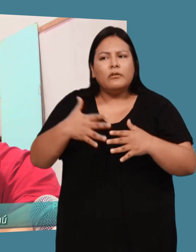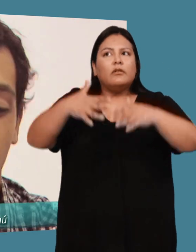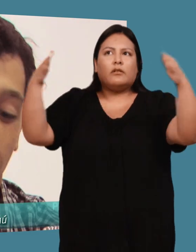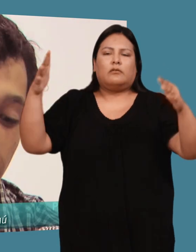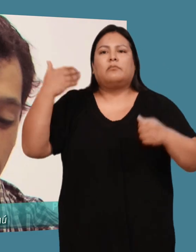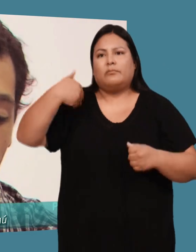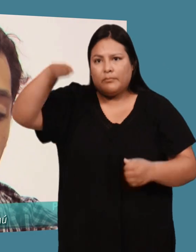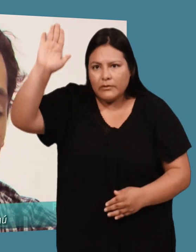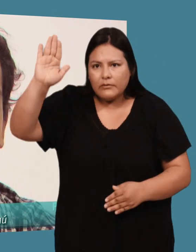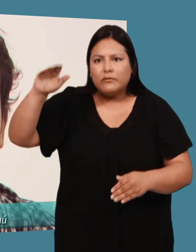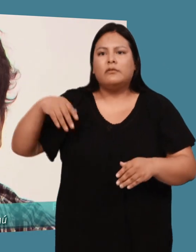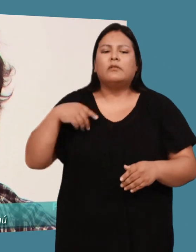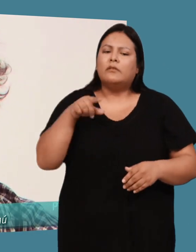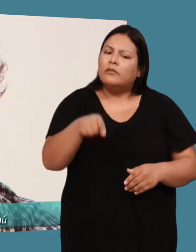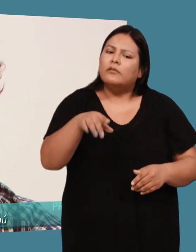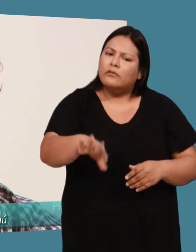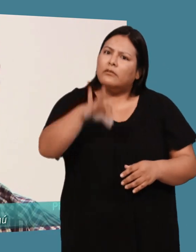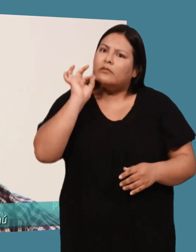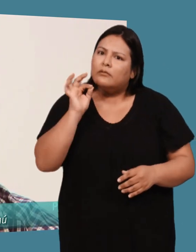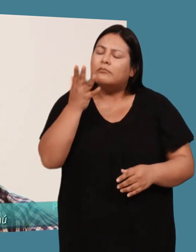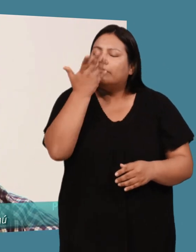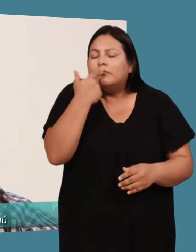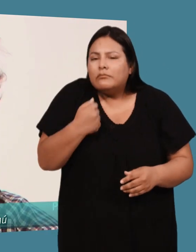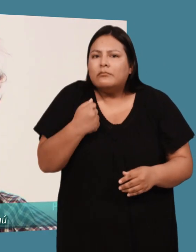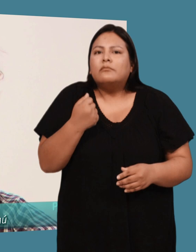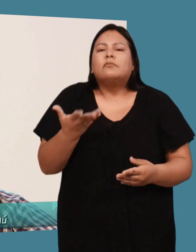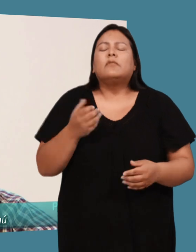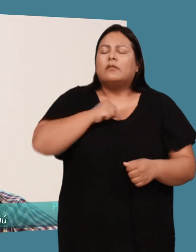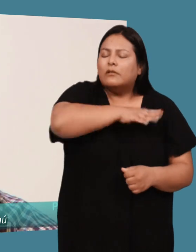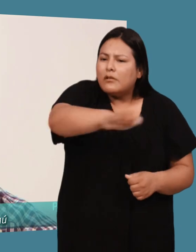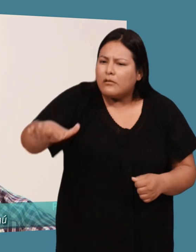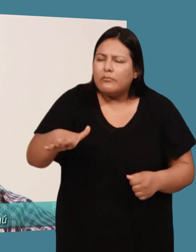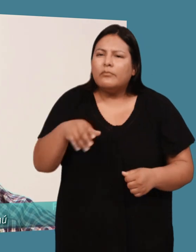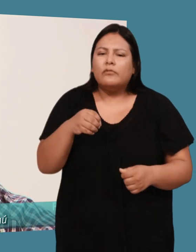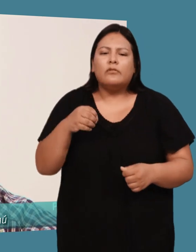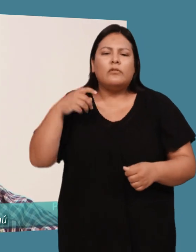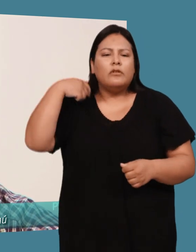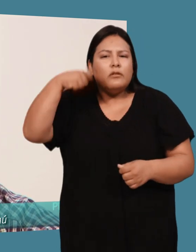Elegí esto porque me gusta todo lo destinado al campo y más los animales.